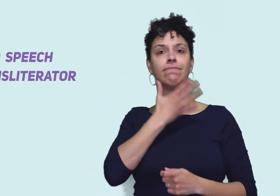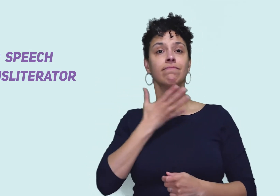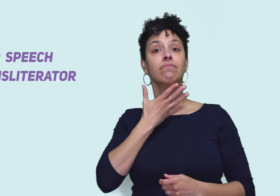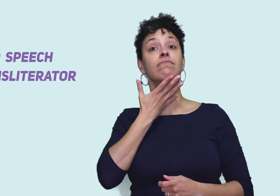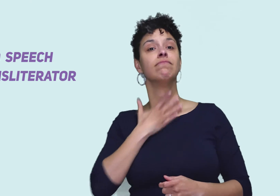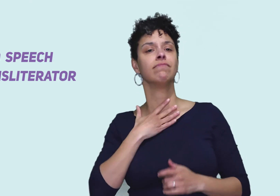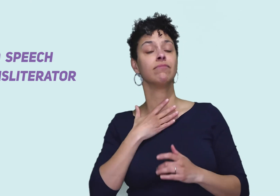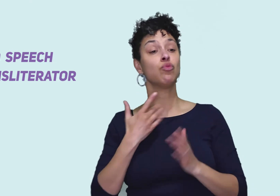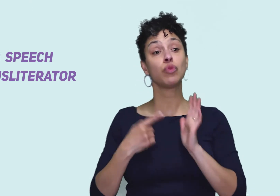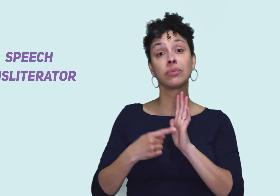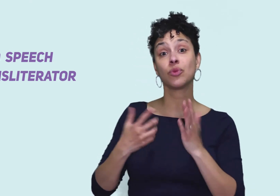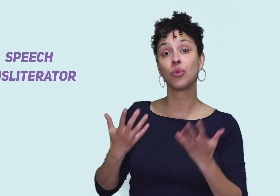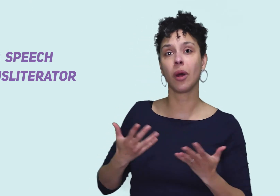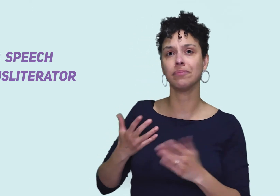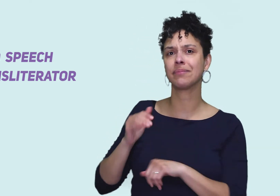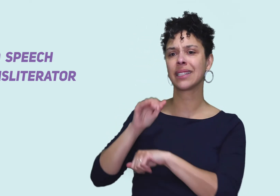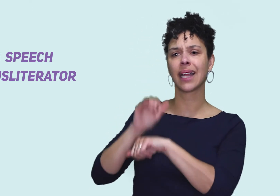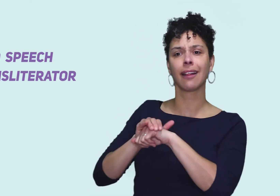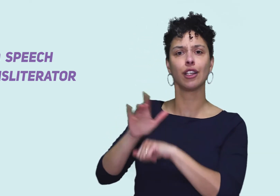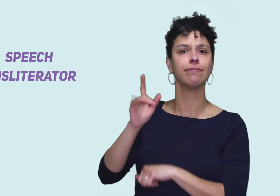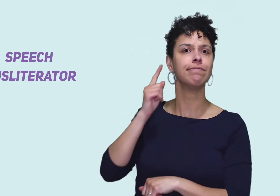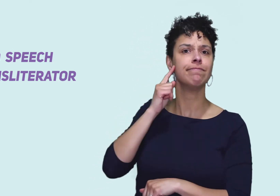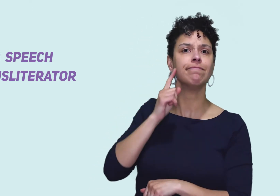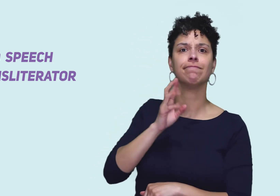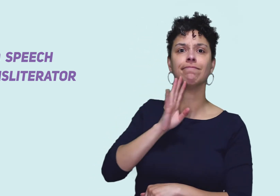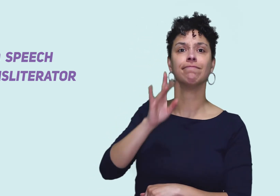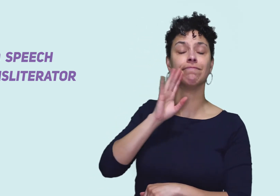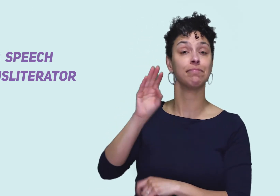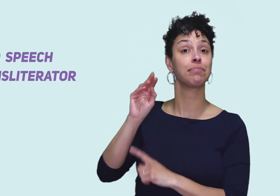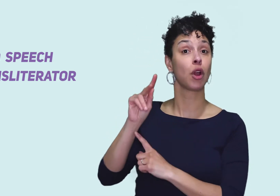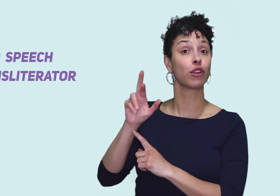para "indicar" los diferentes marcadores fonéticos en inglés.